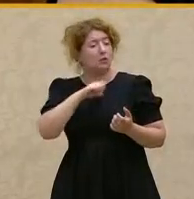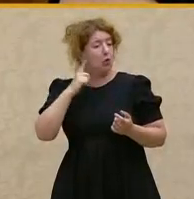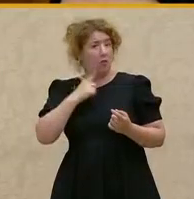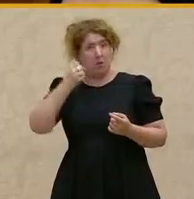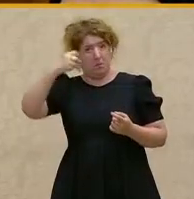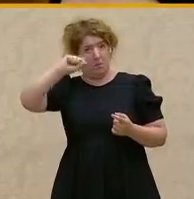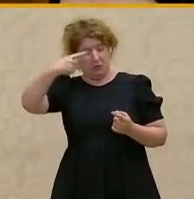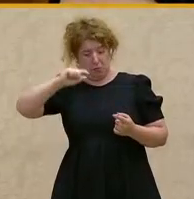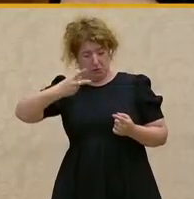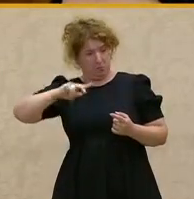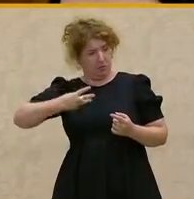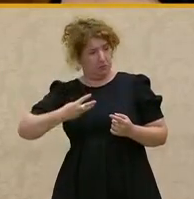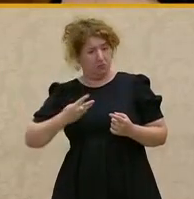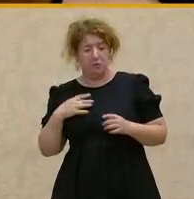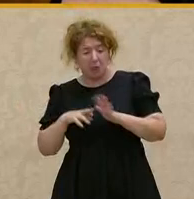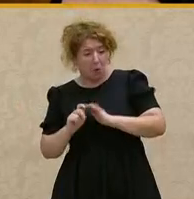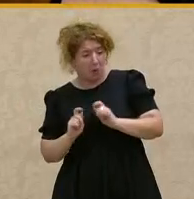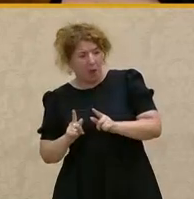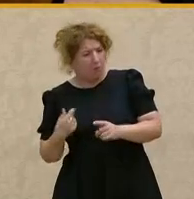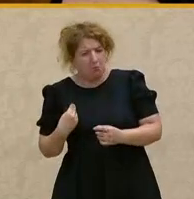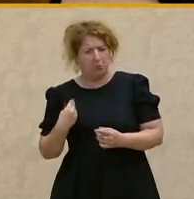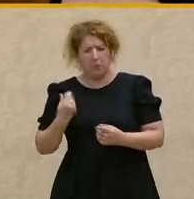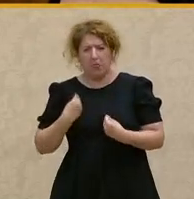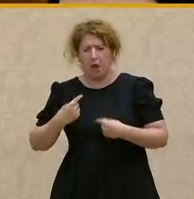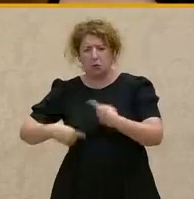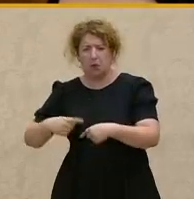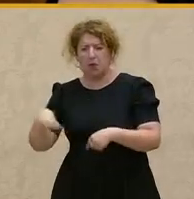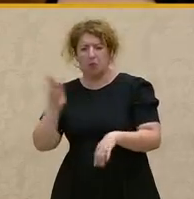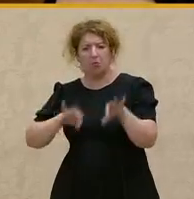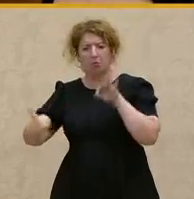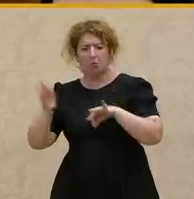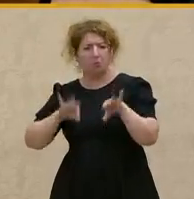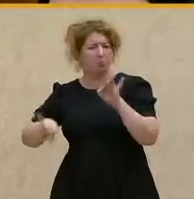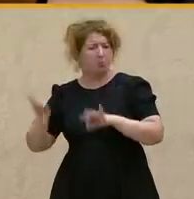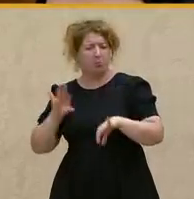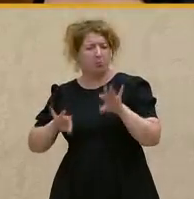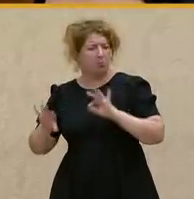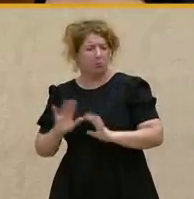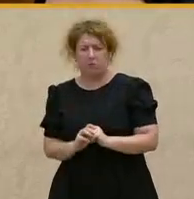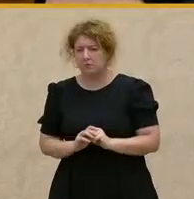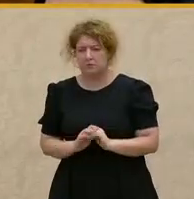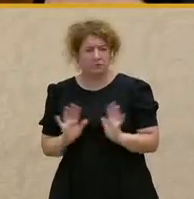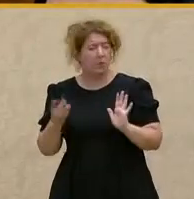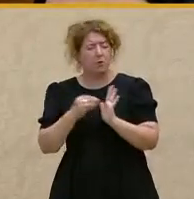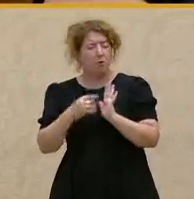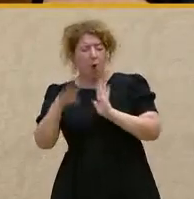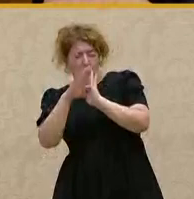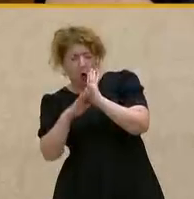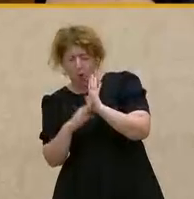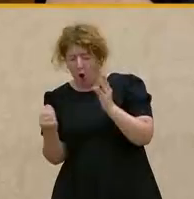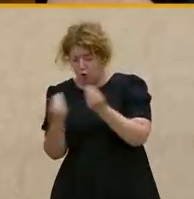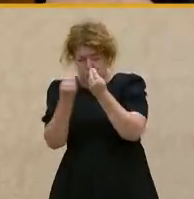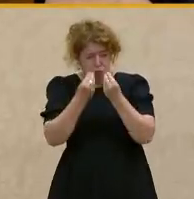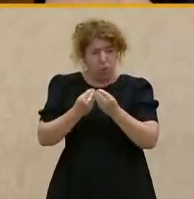ellos pueden decir su vida, su día a día. También es cierto que nos planteamos: por